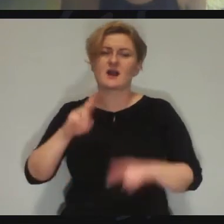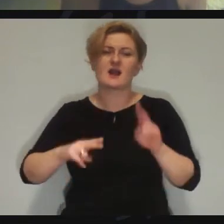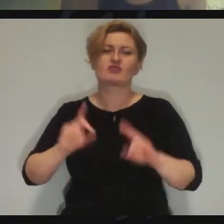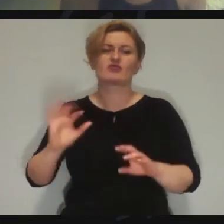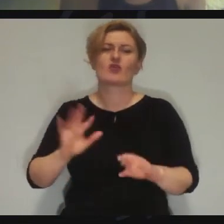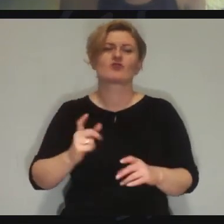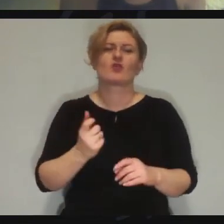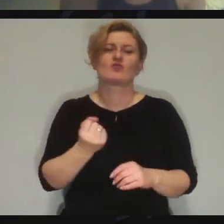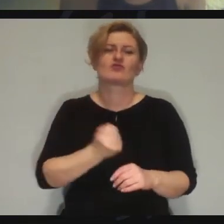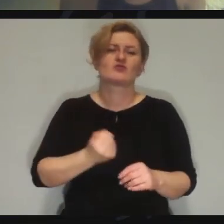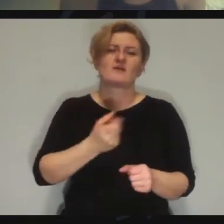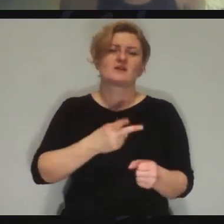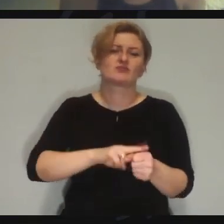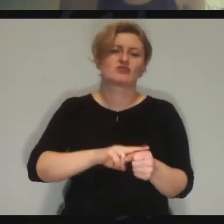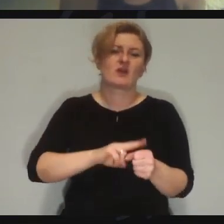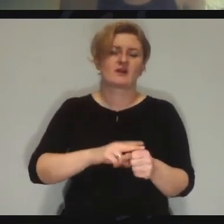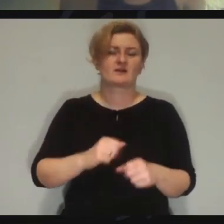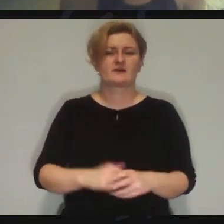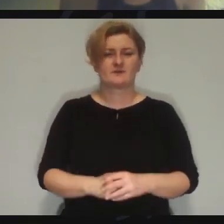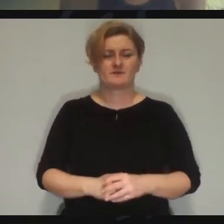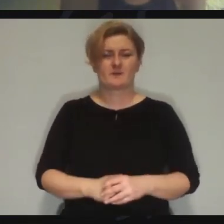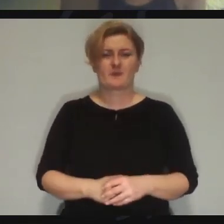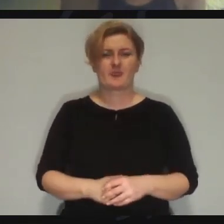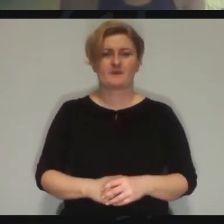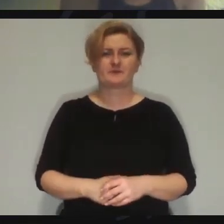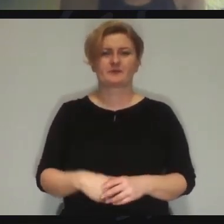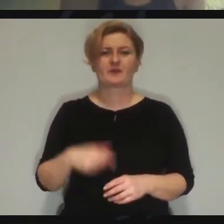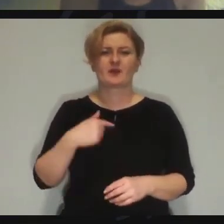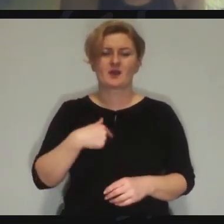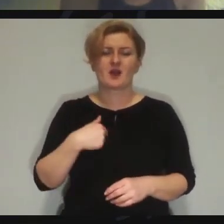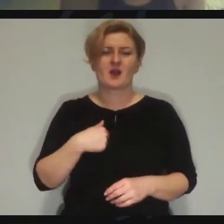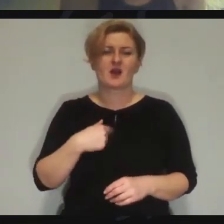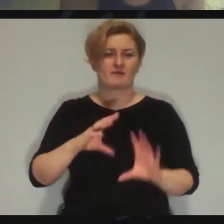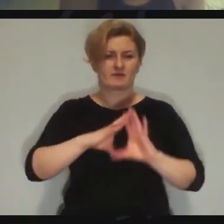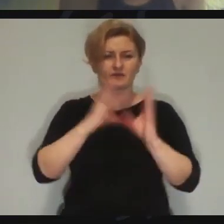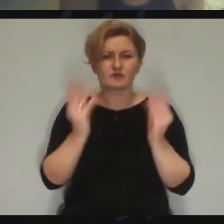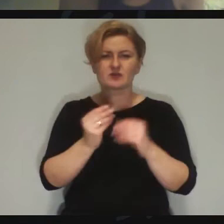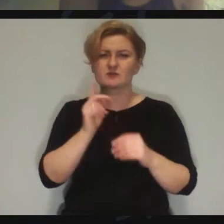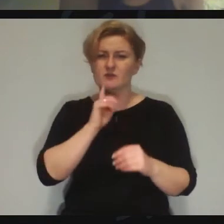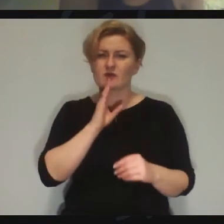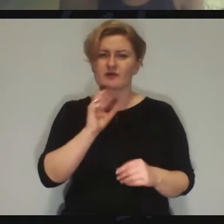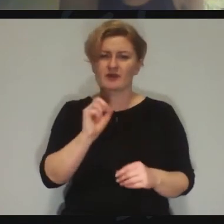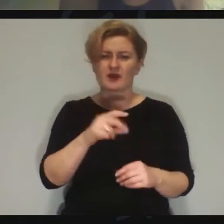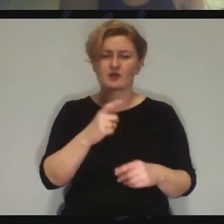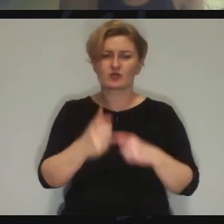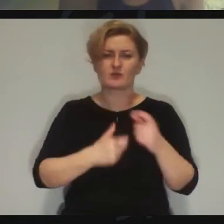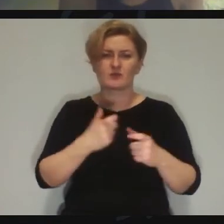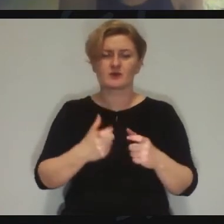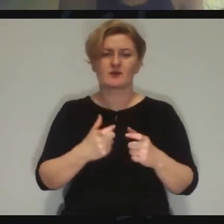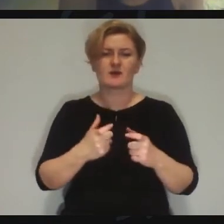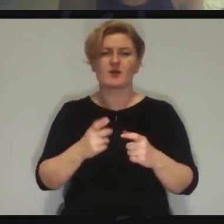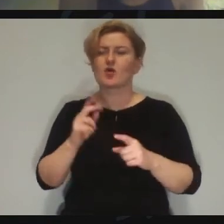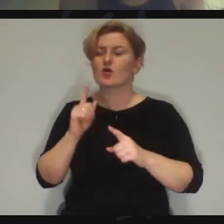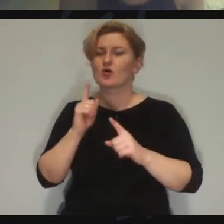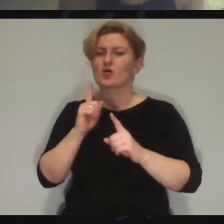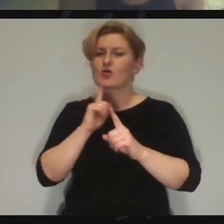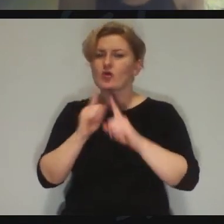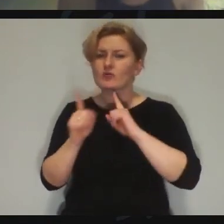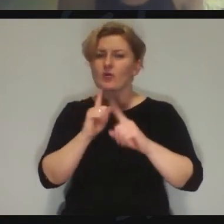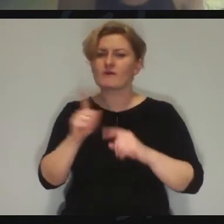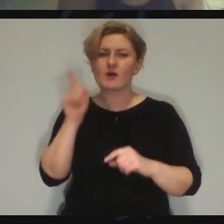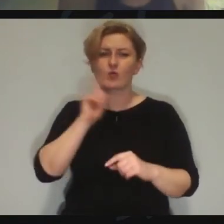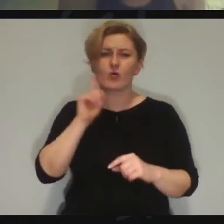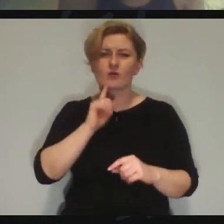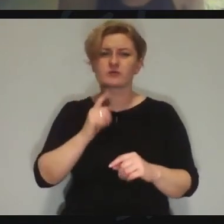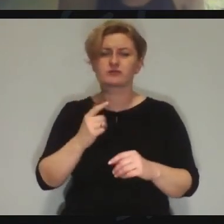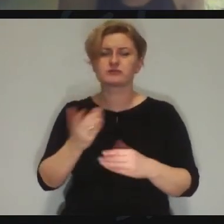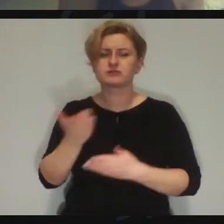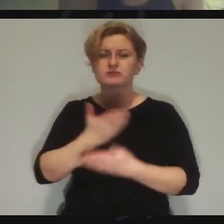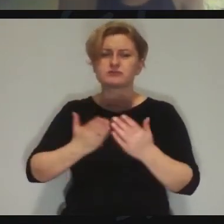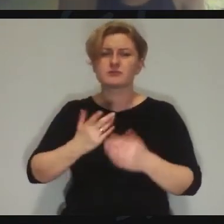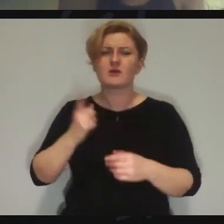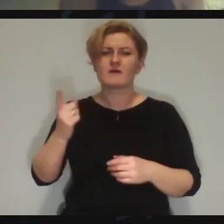Z relacji chłopców wynika, że dla nich najważniejsze jest poczucie bezpieczeństwa,